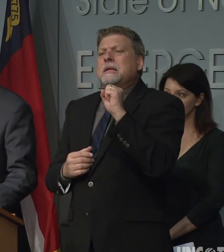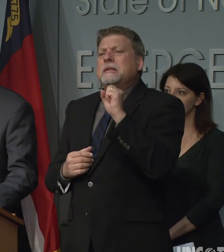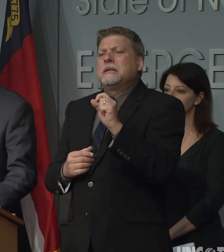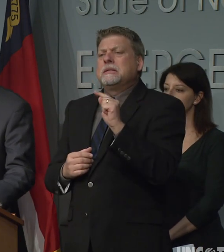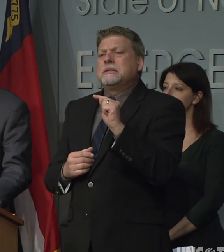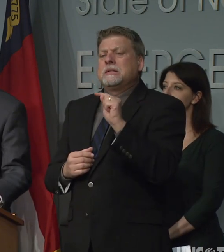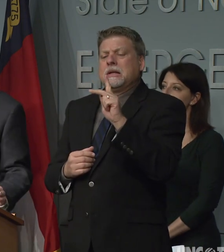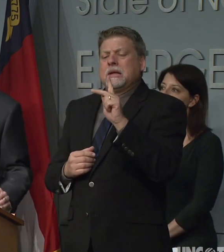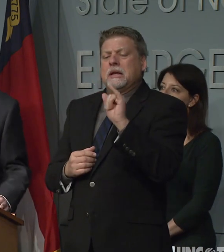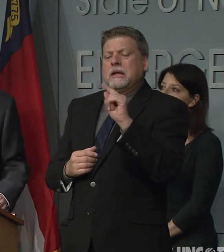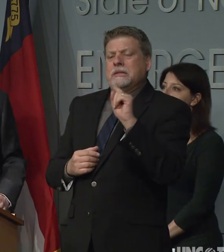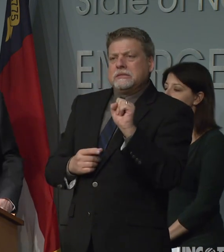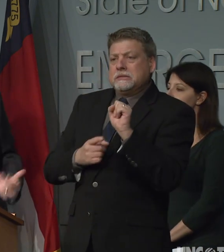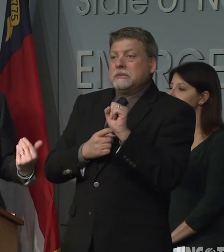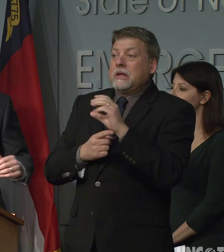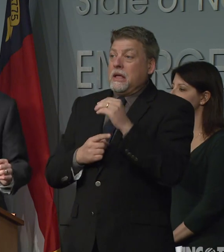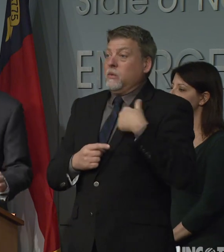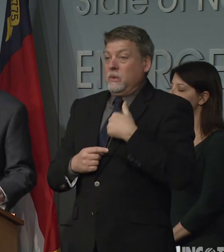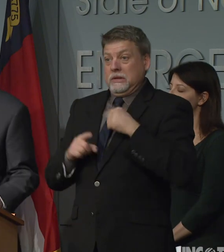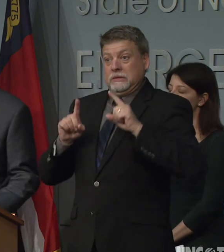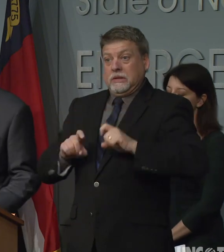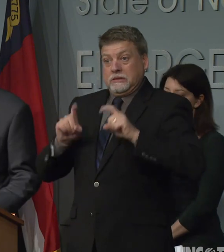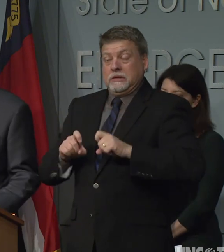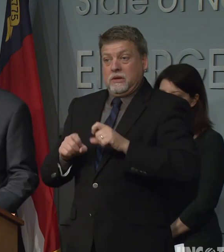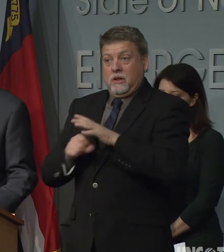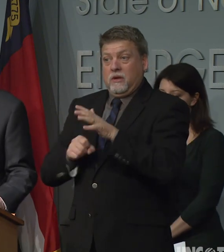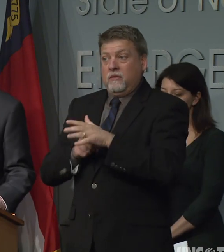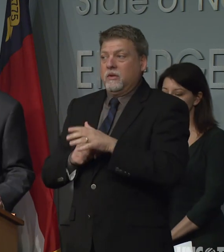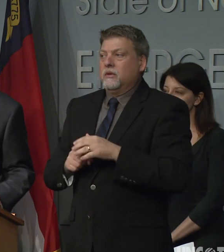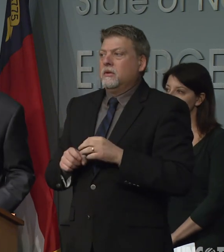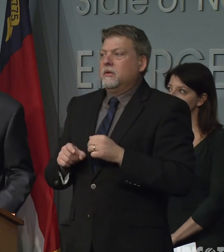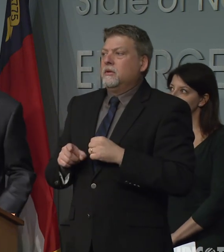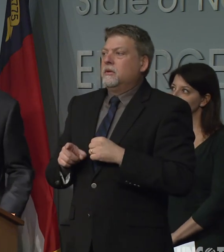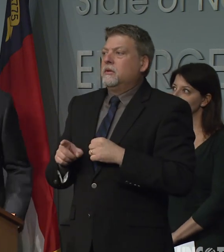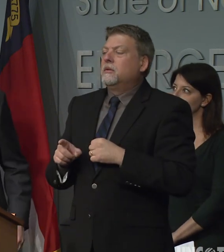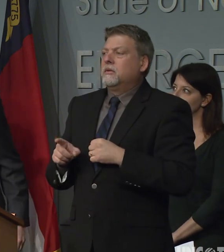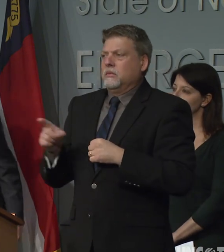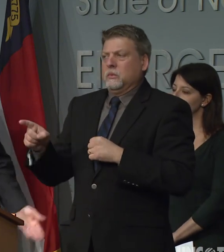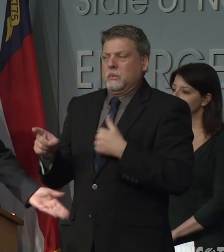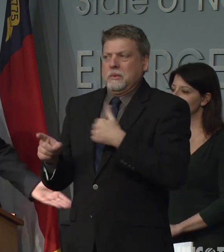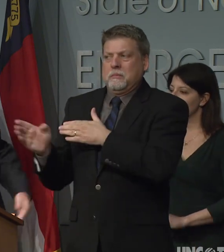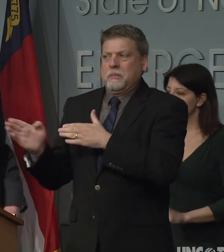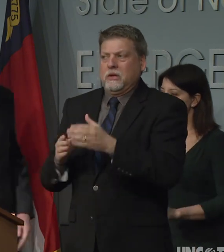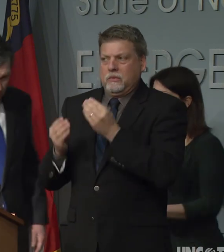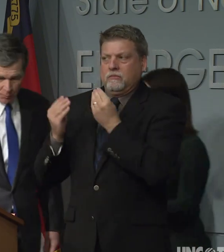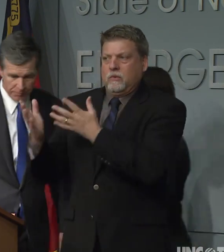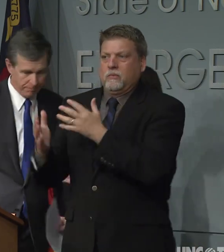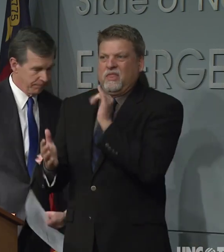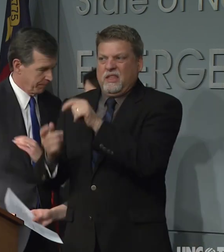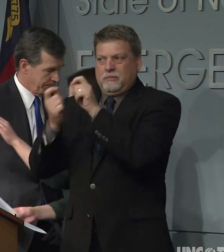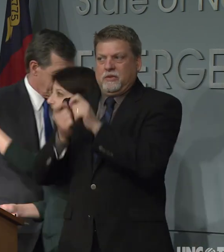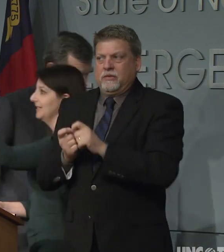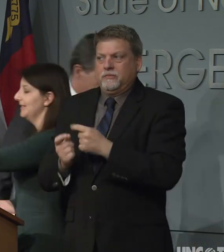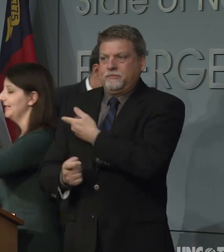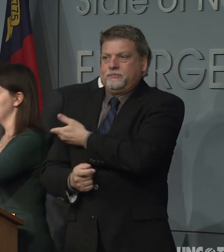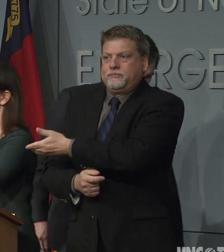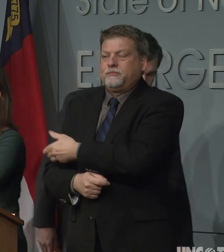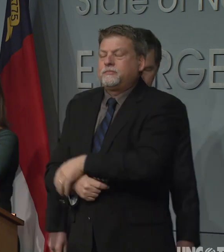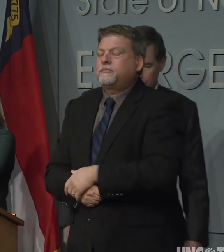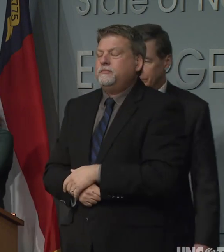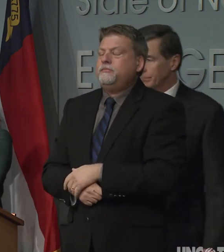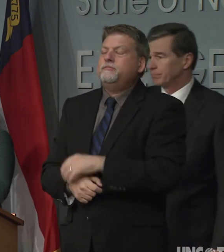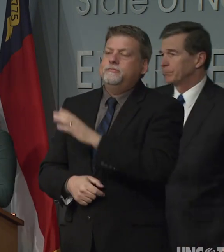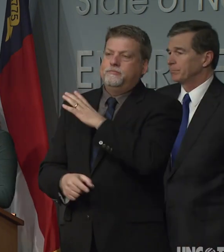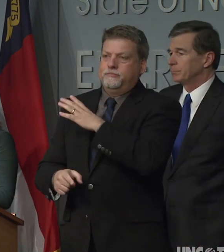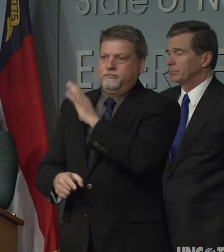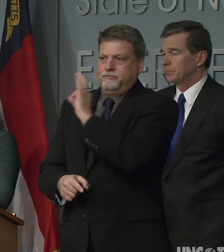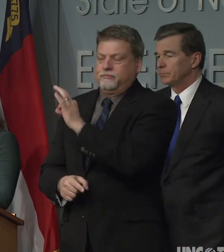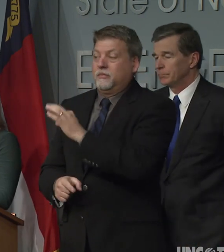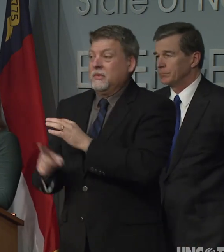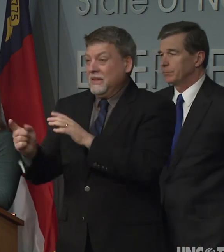de pruebas tienen nos puede dar esa cifra instamos, noso, estábamos nosotros hablando para de darles esta cifra es si